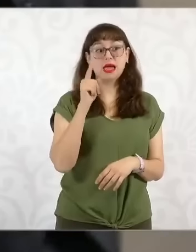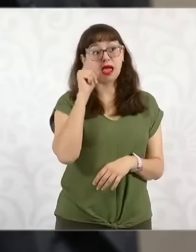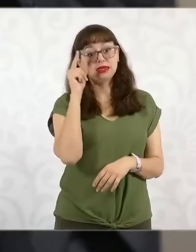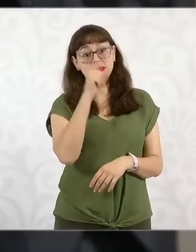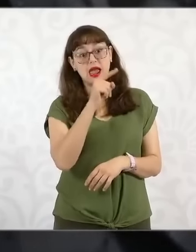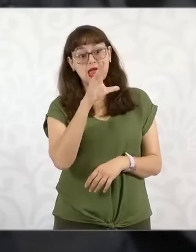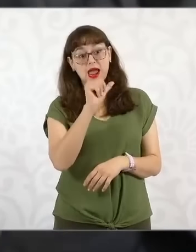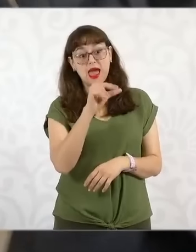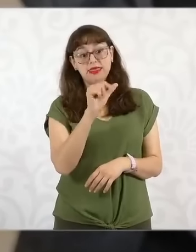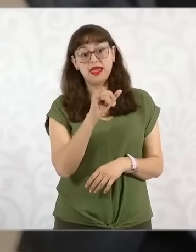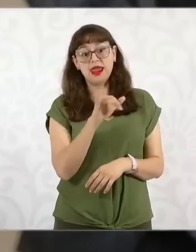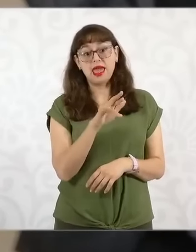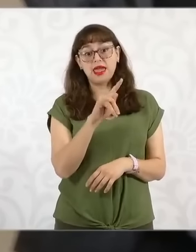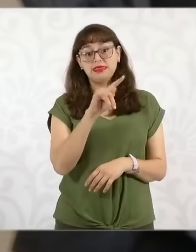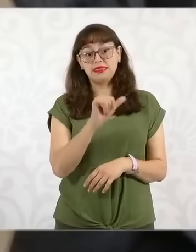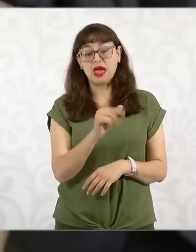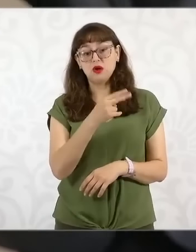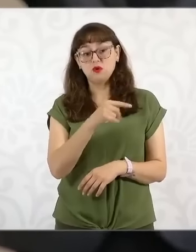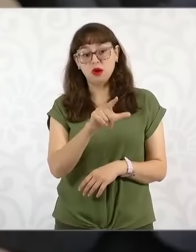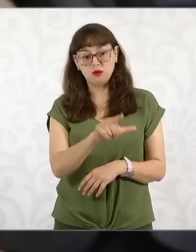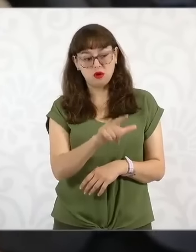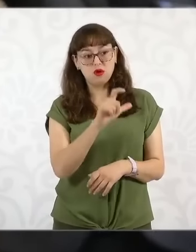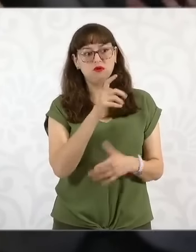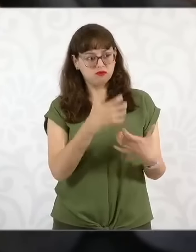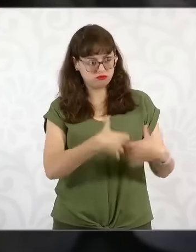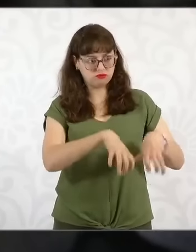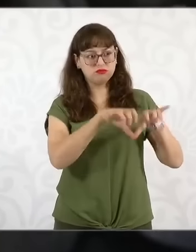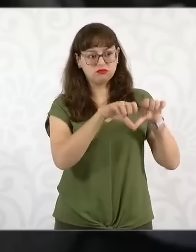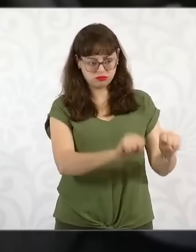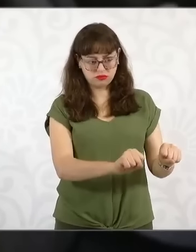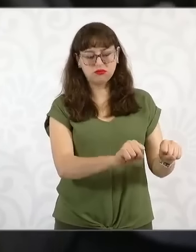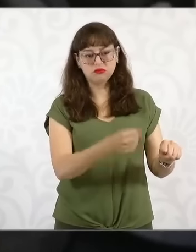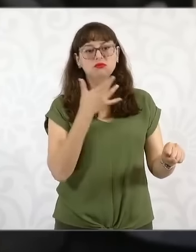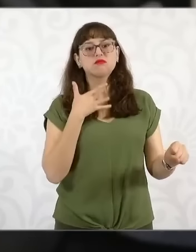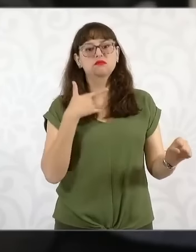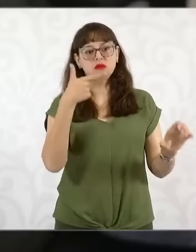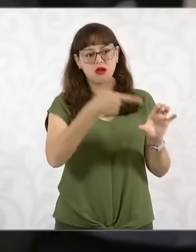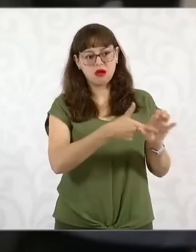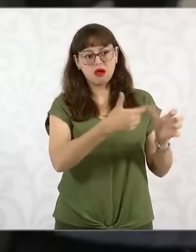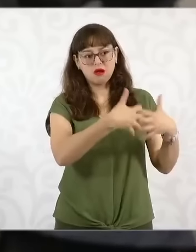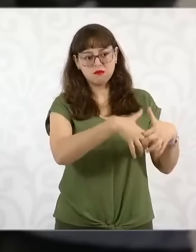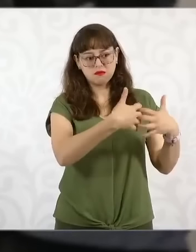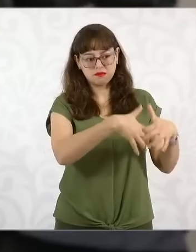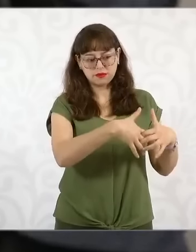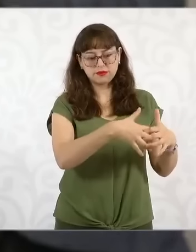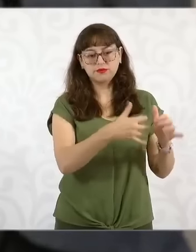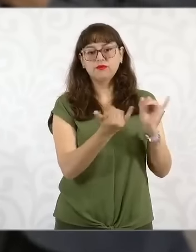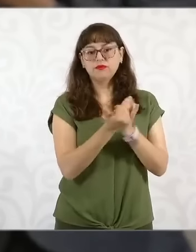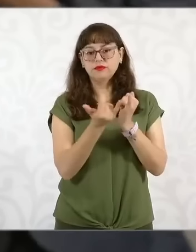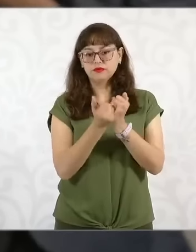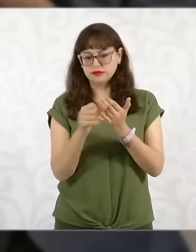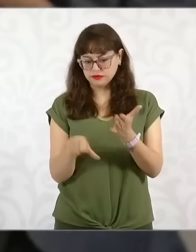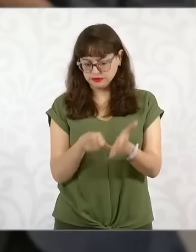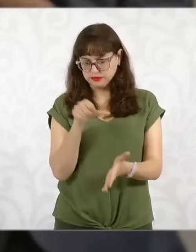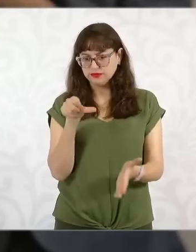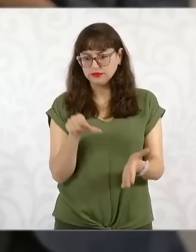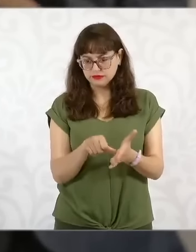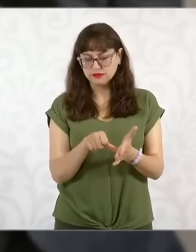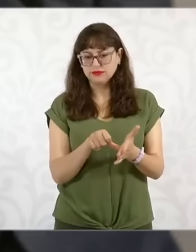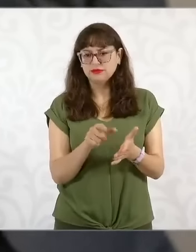en Nuevo León, eh también acá en más hacia el centro del país, pero me llama la atención, sobre